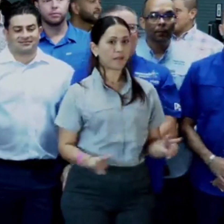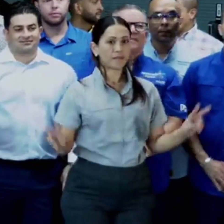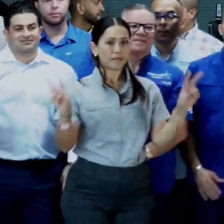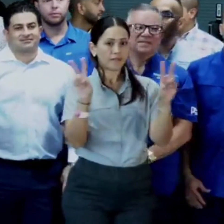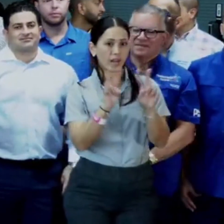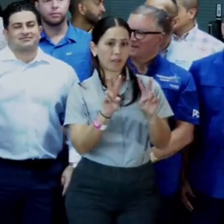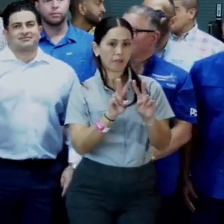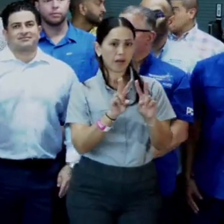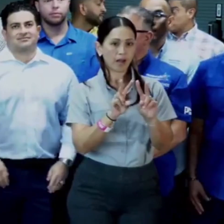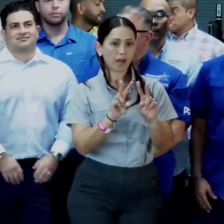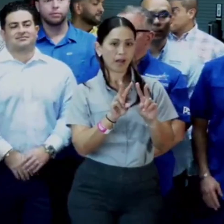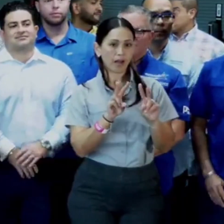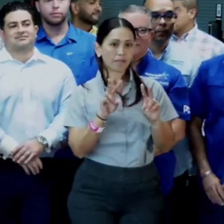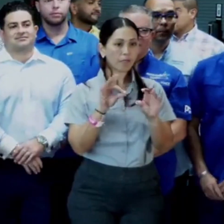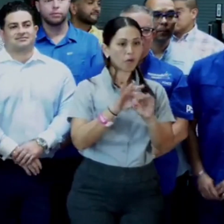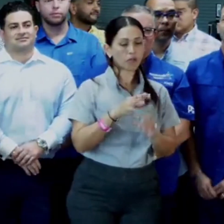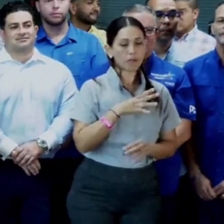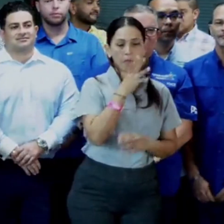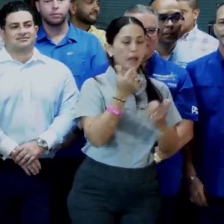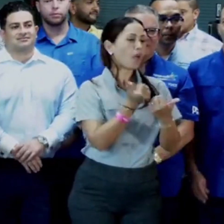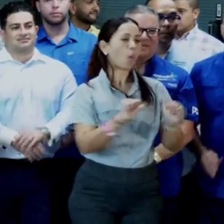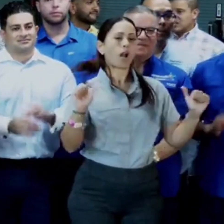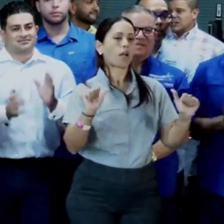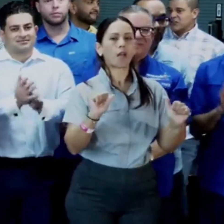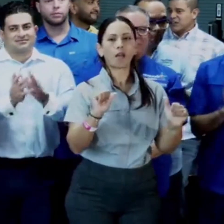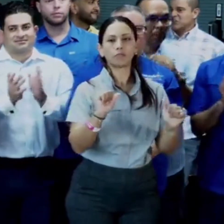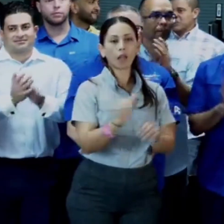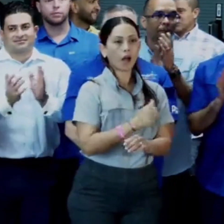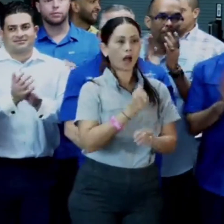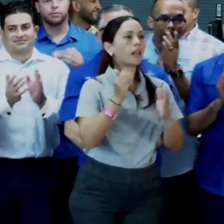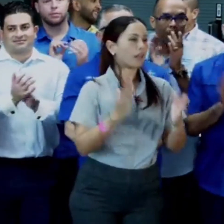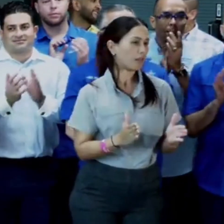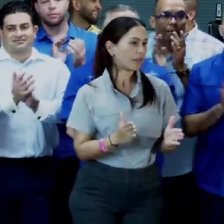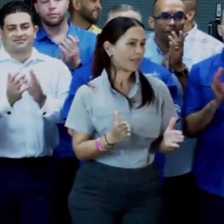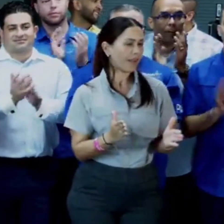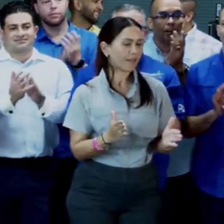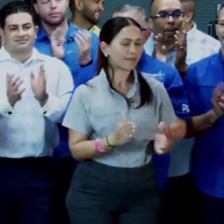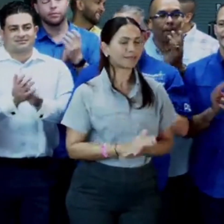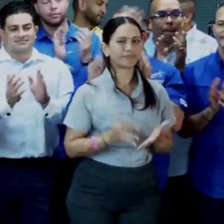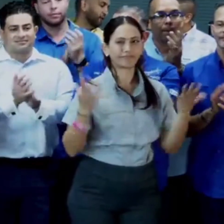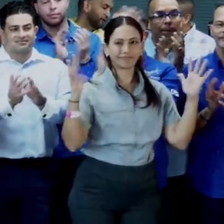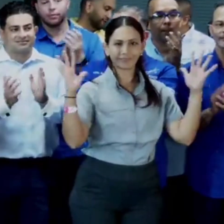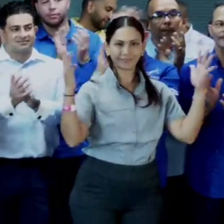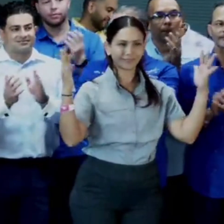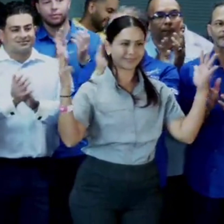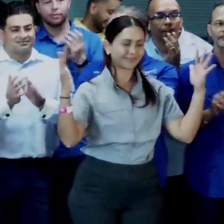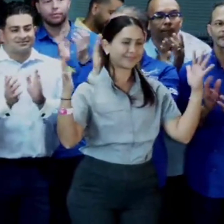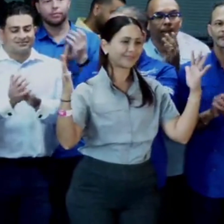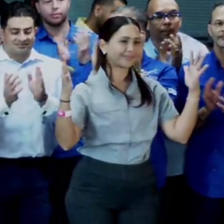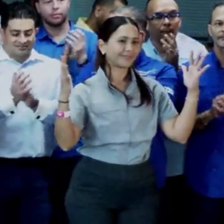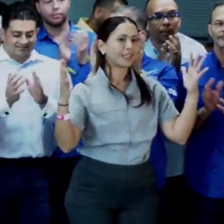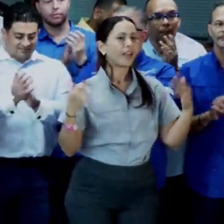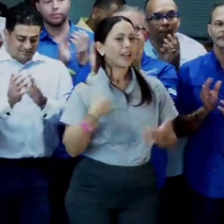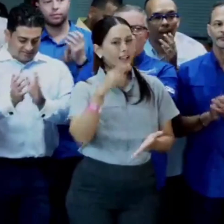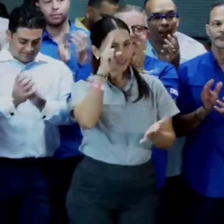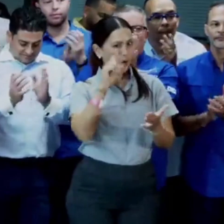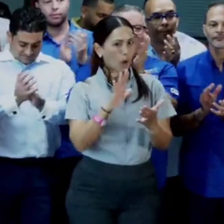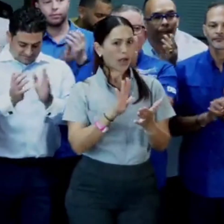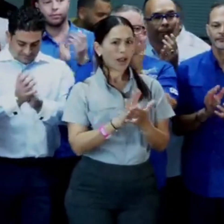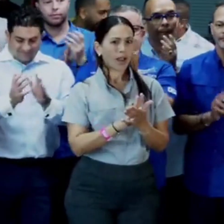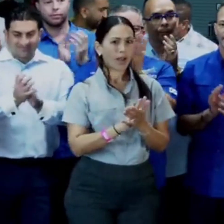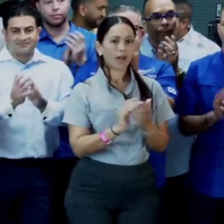que el de cualquier artista Así que yo yo creo que todos los que estamos aquí queremos hacerlo bien